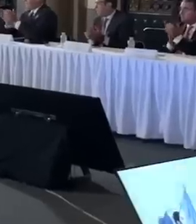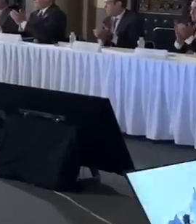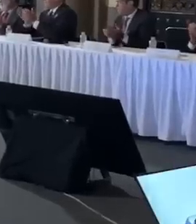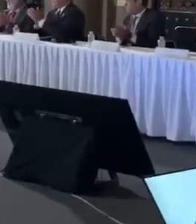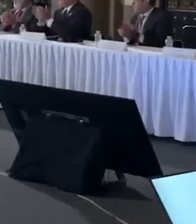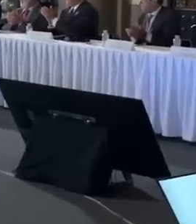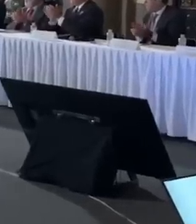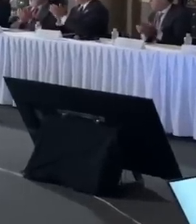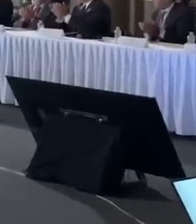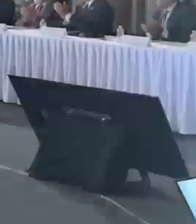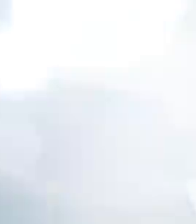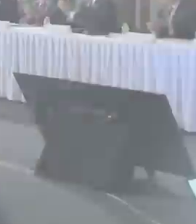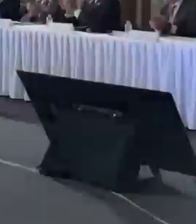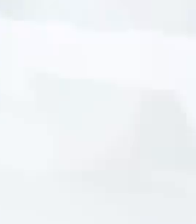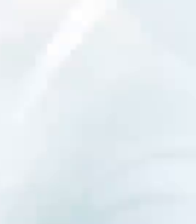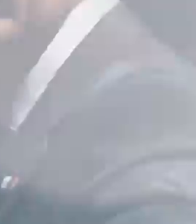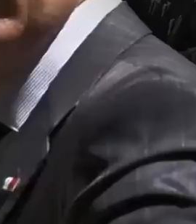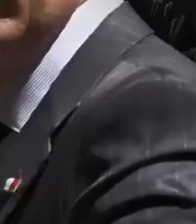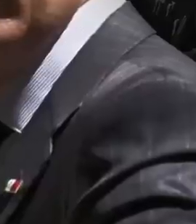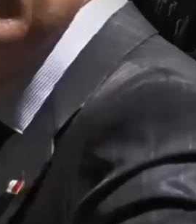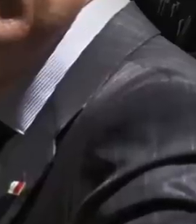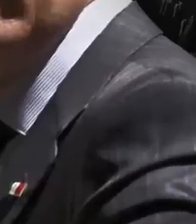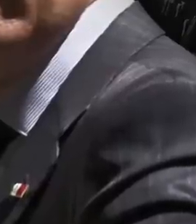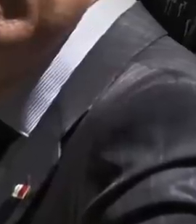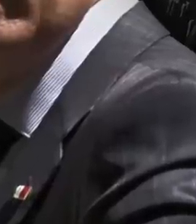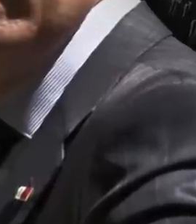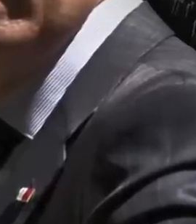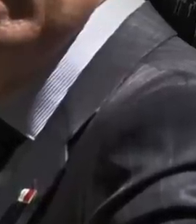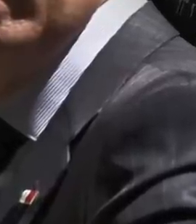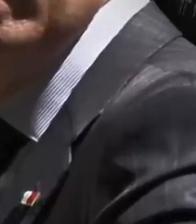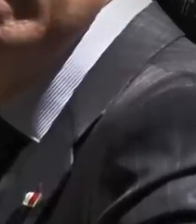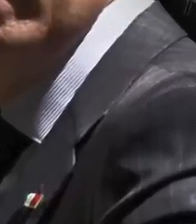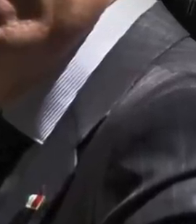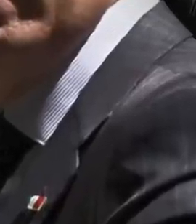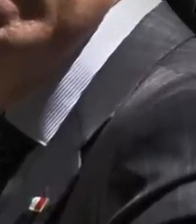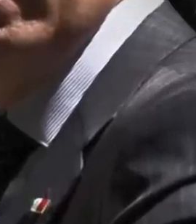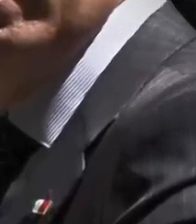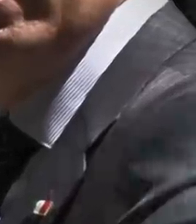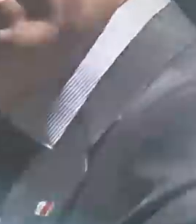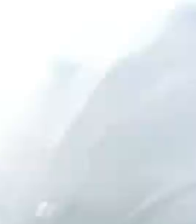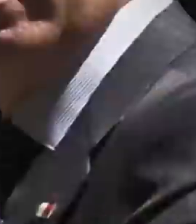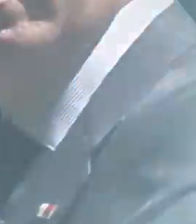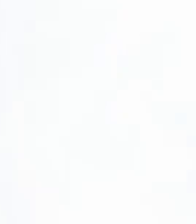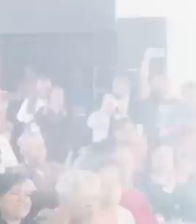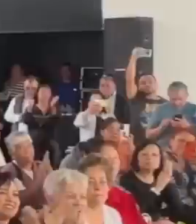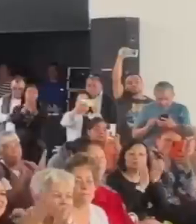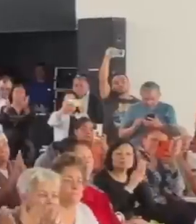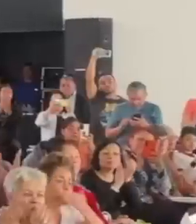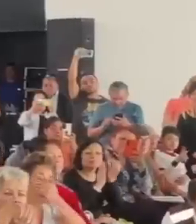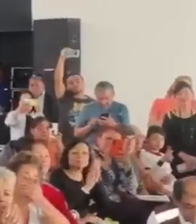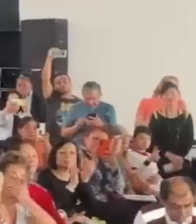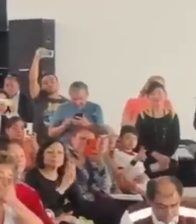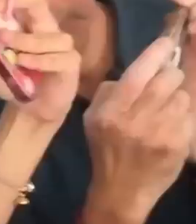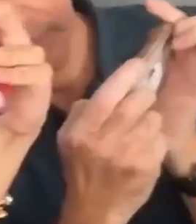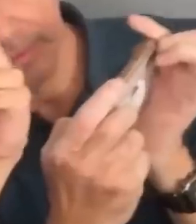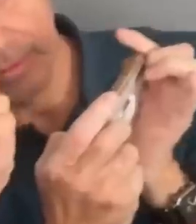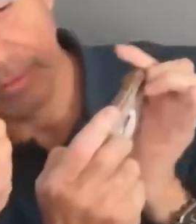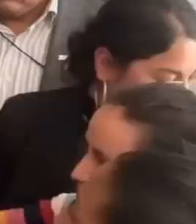que era lo que ocurría anteriormente hoy en estos primeros tres meses de gobierno se está